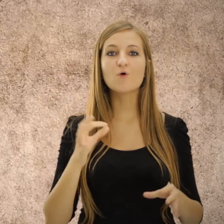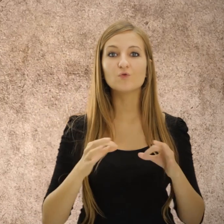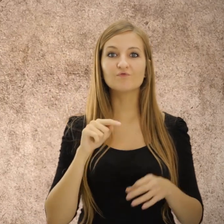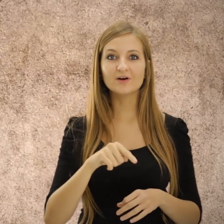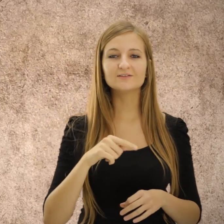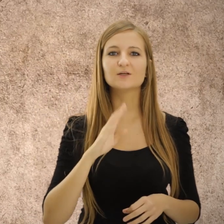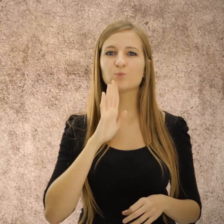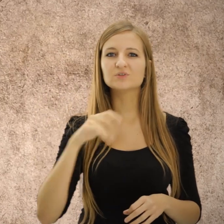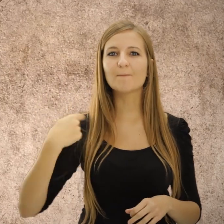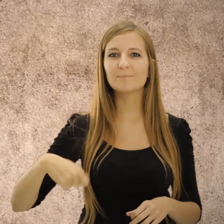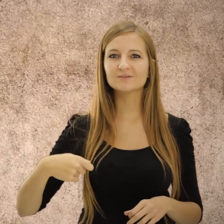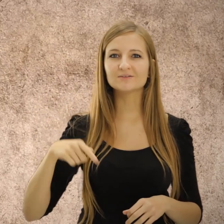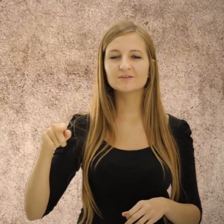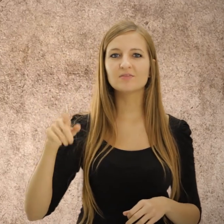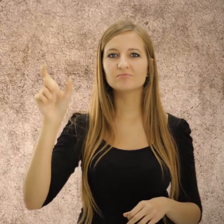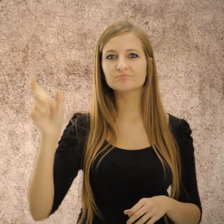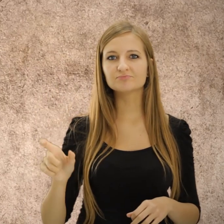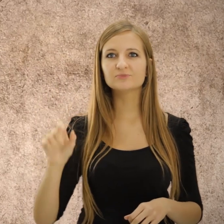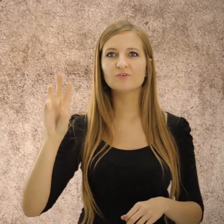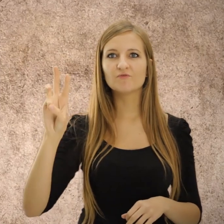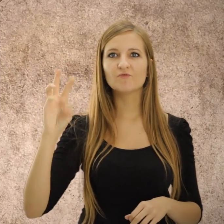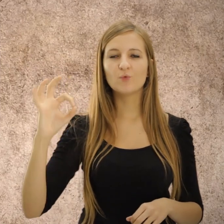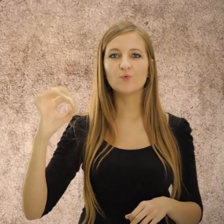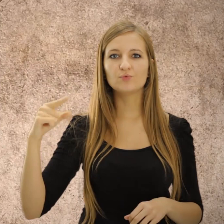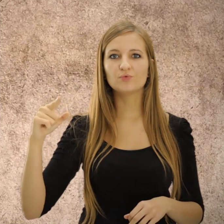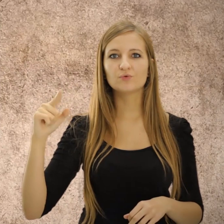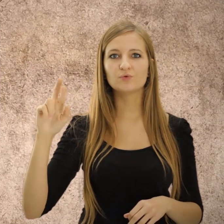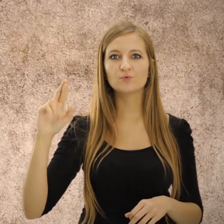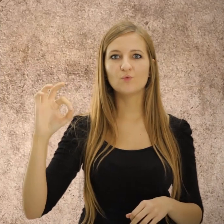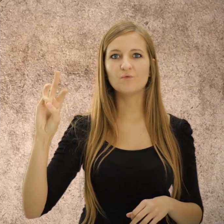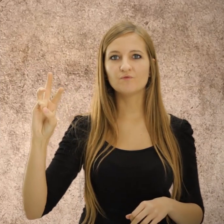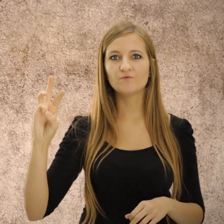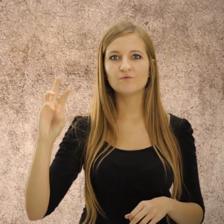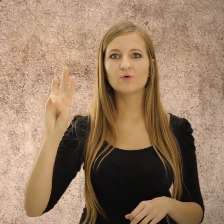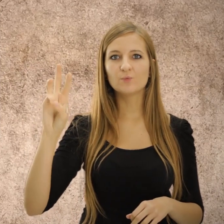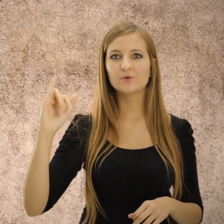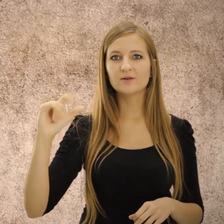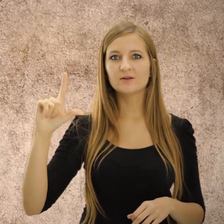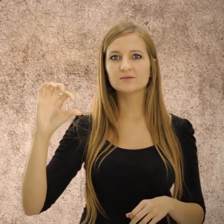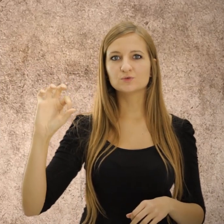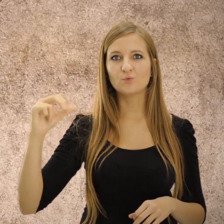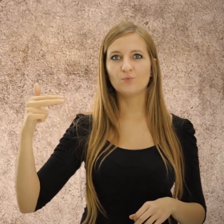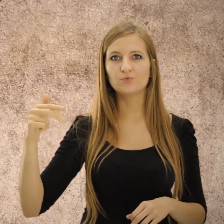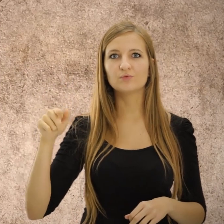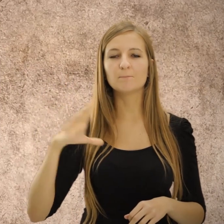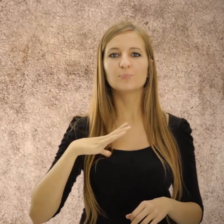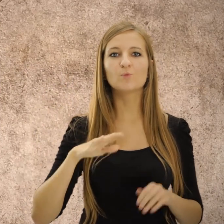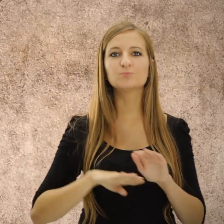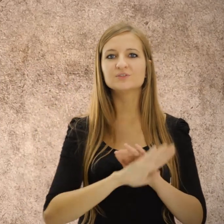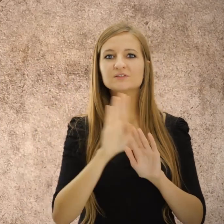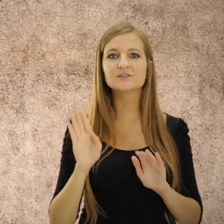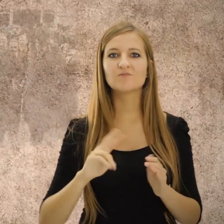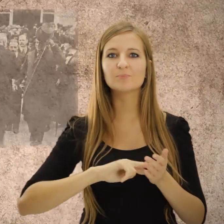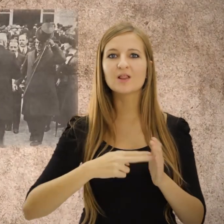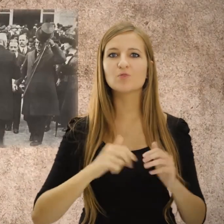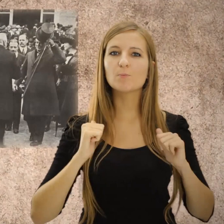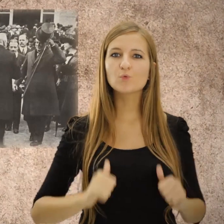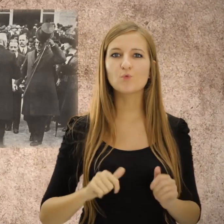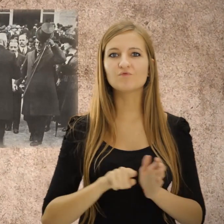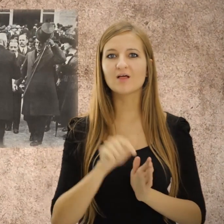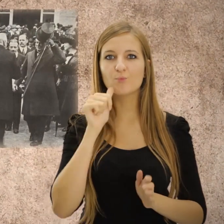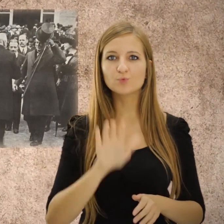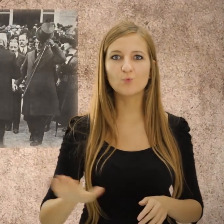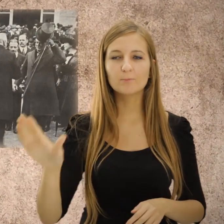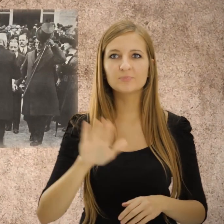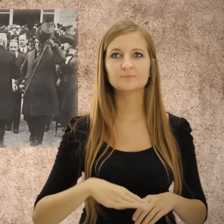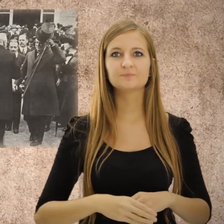Na tej konferencji prezydent USA – Woodrow Wilson przedstawił plan pokojowy dla Europy.